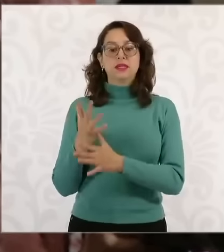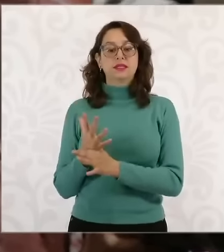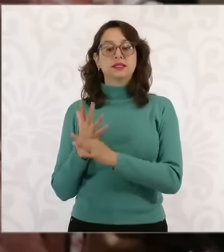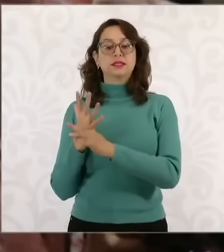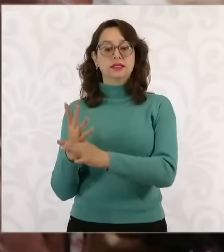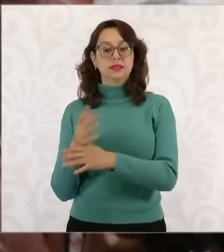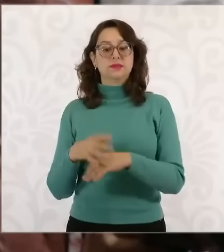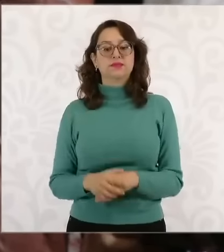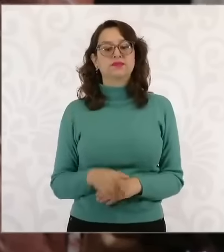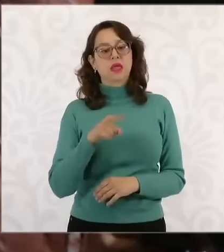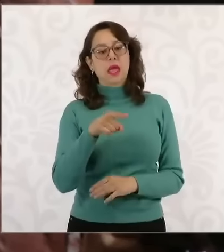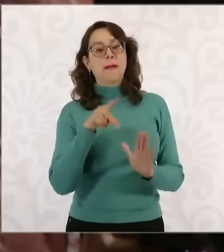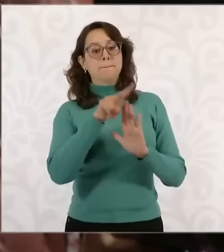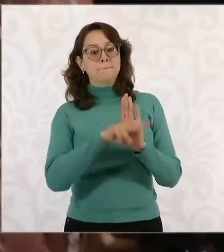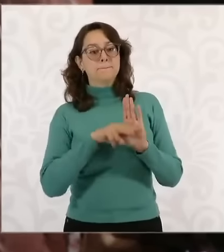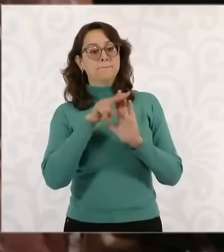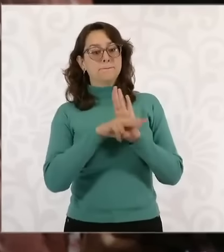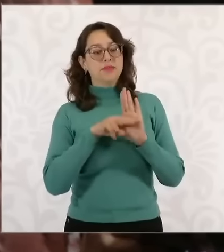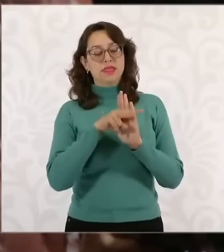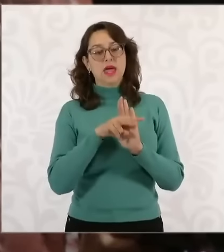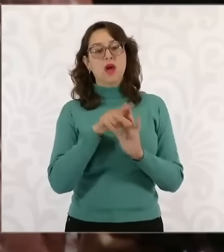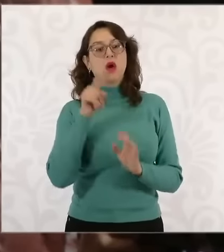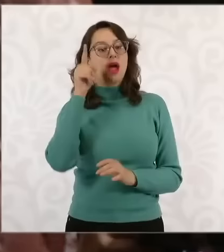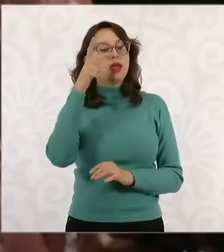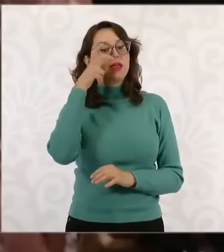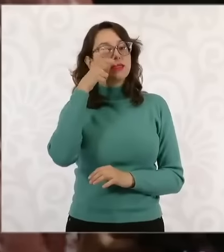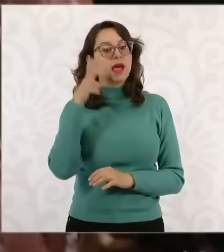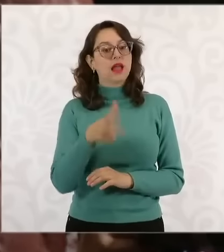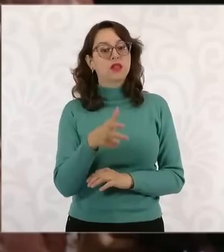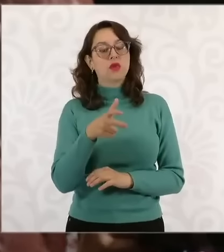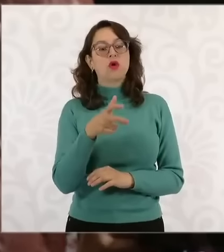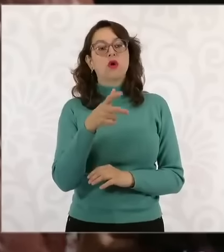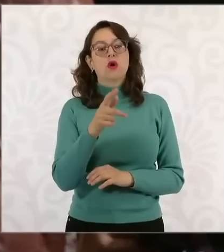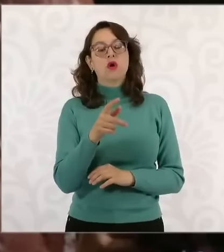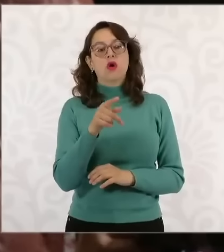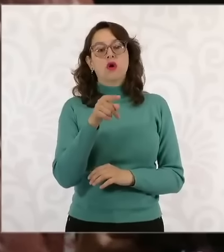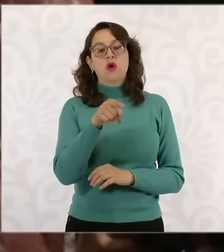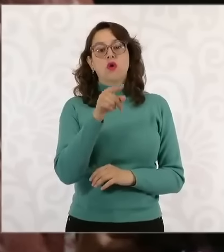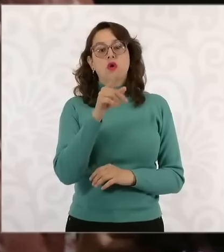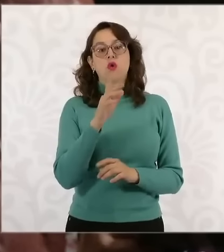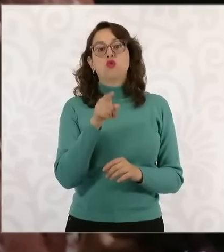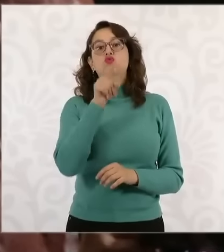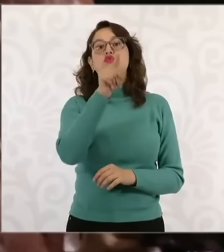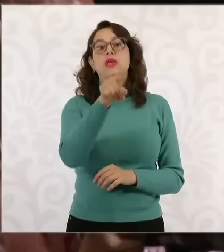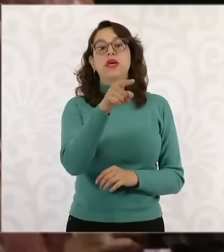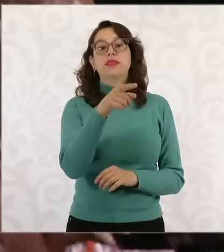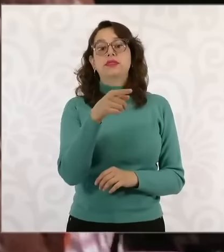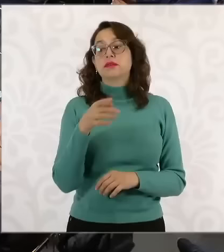usted en de Tianguistengo e Hidalgo, tergiversando donde como si usted estuviera condicionando el